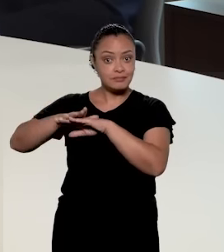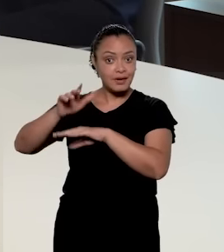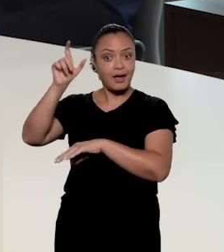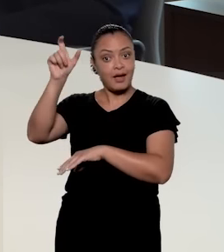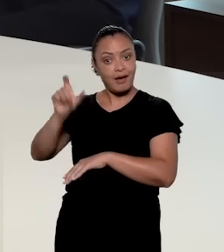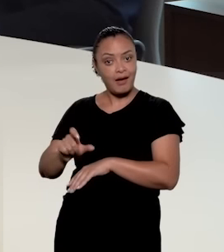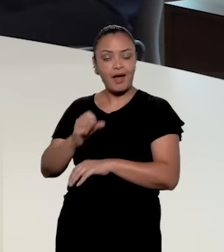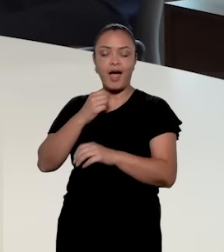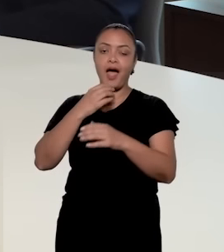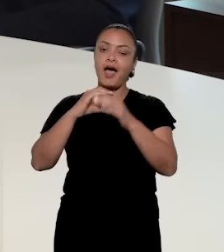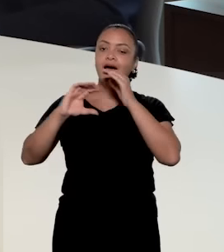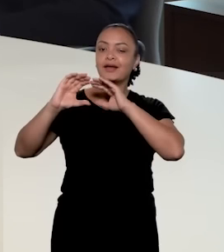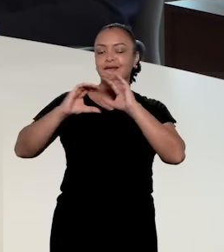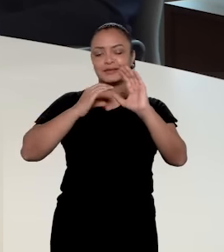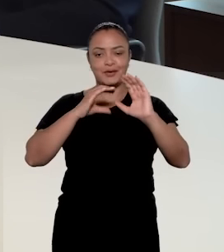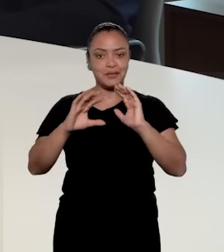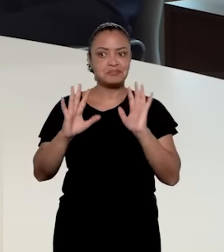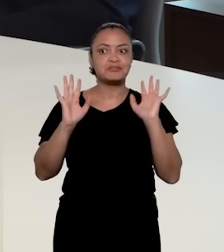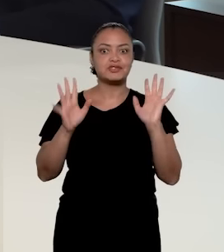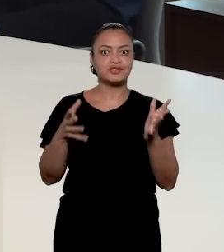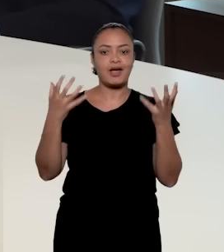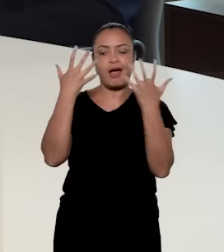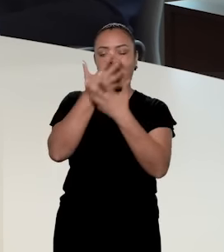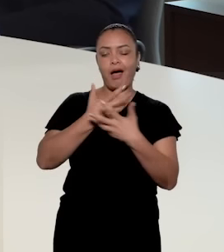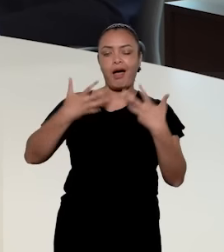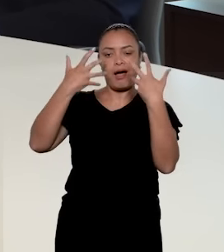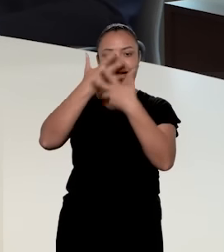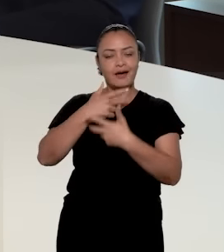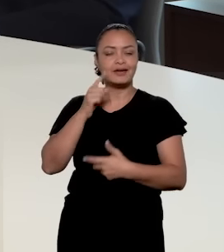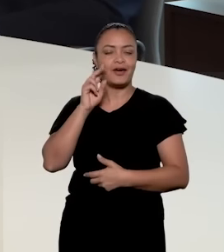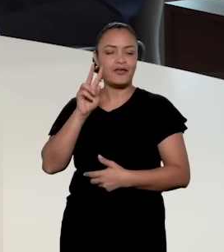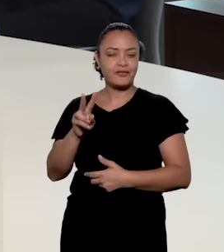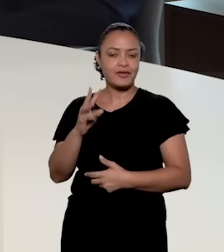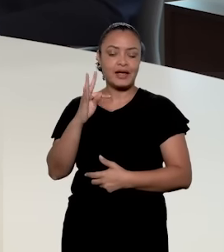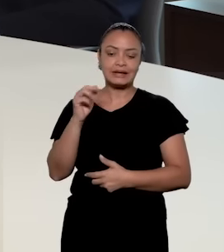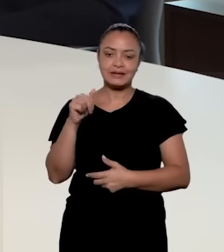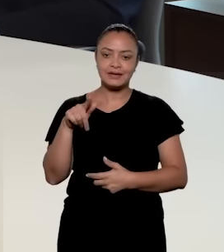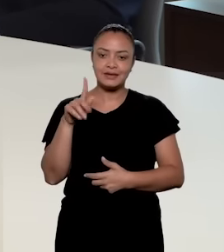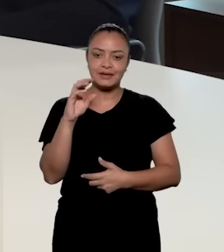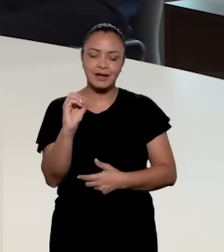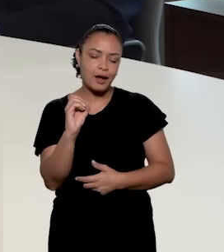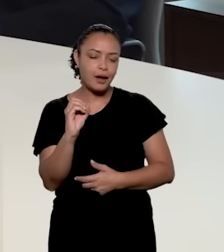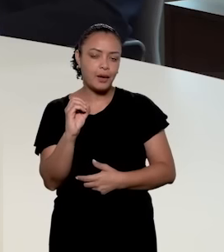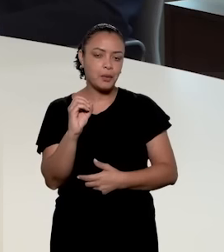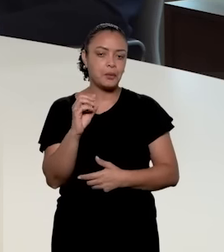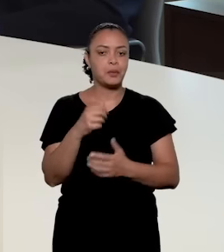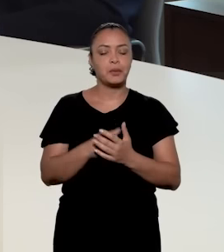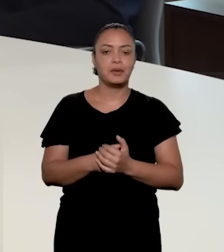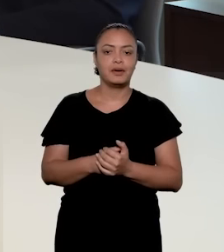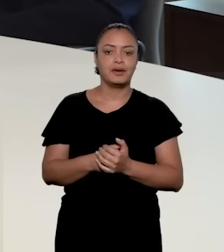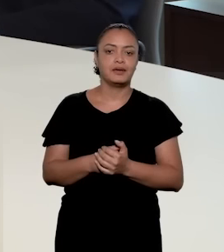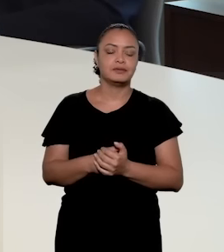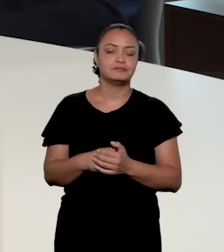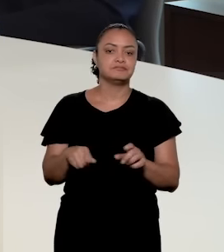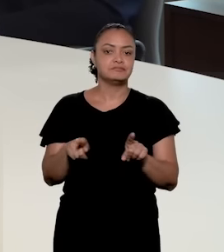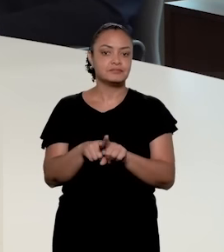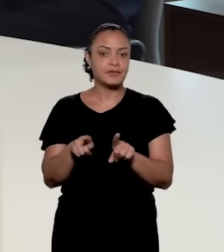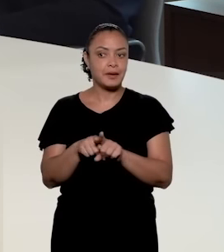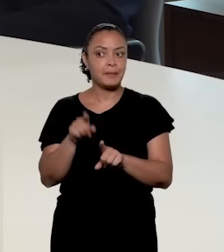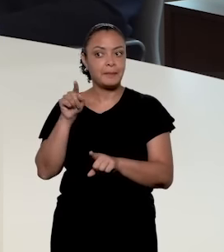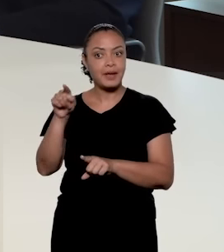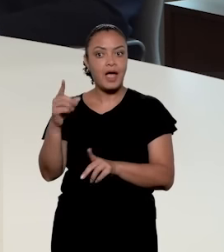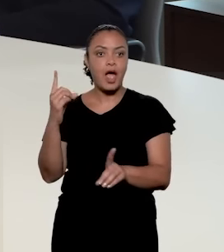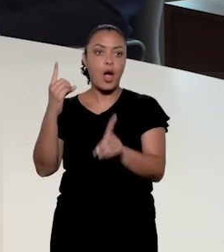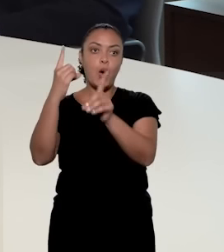o senhor é cantor. Eu já ouvi algumas histórias de cantoria de tango, já ouvi algumas histórias de o